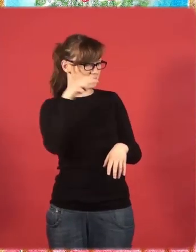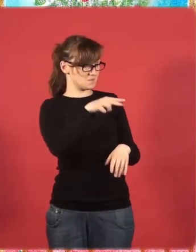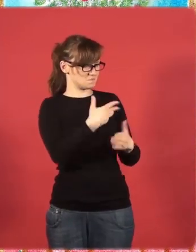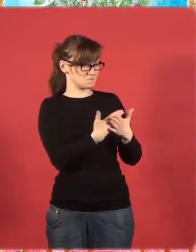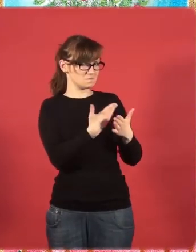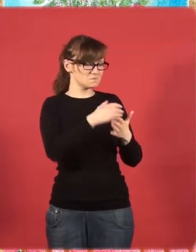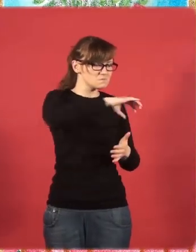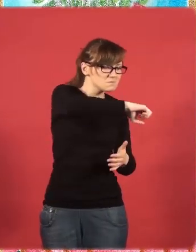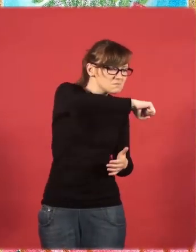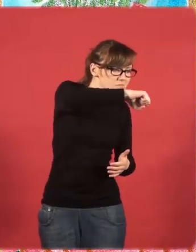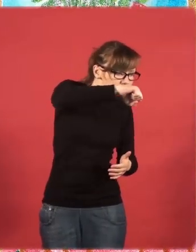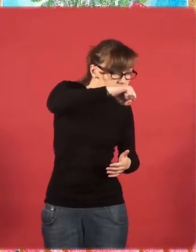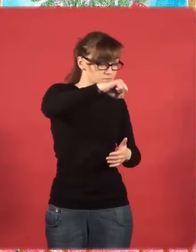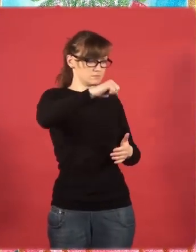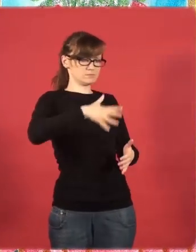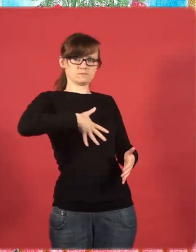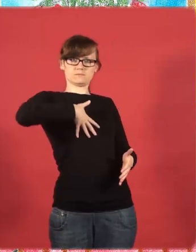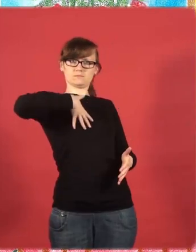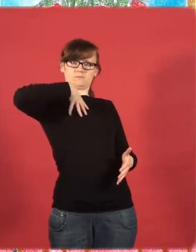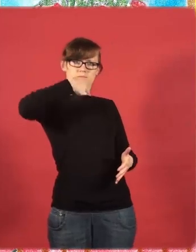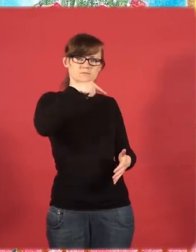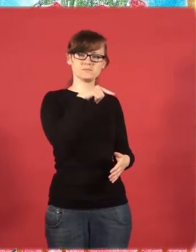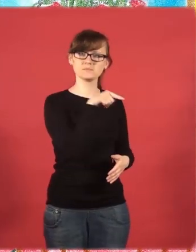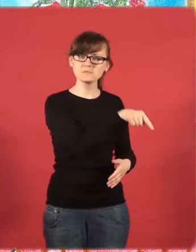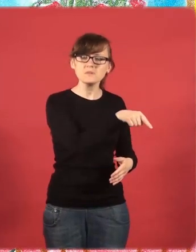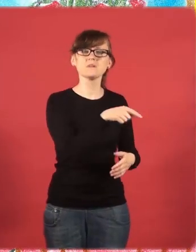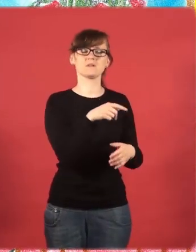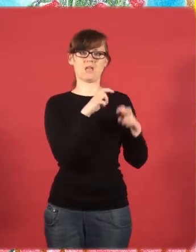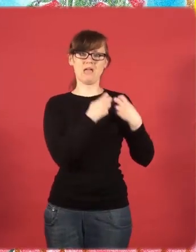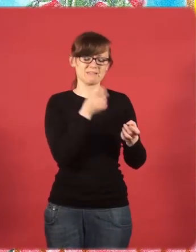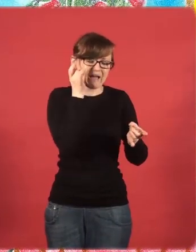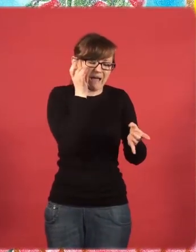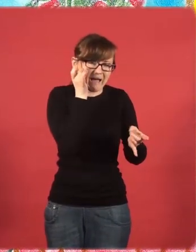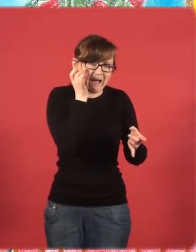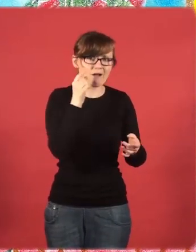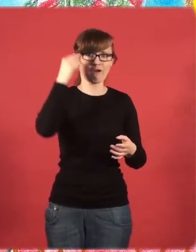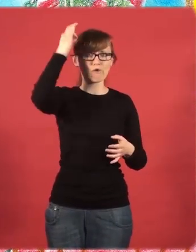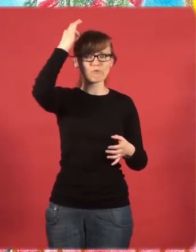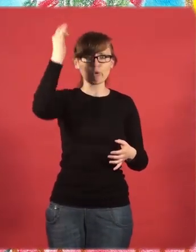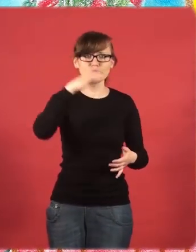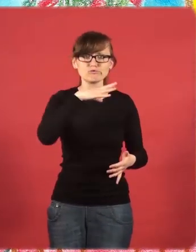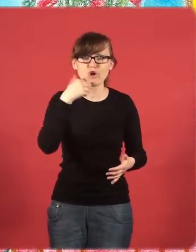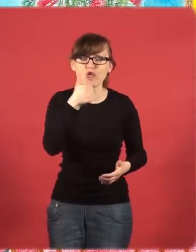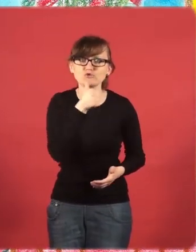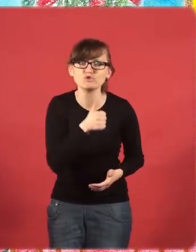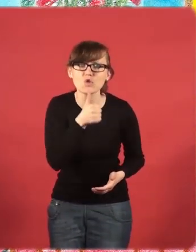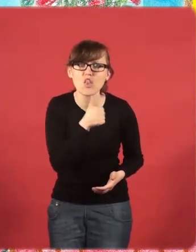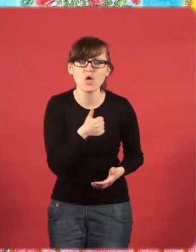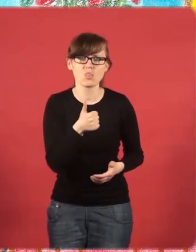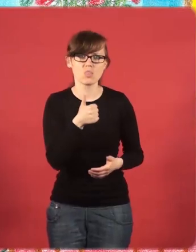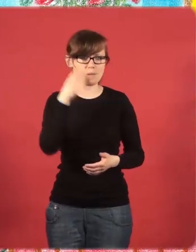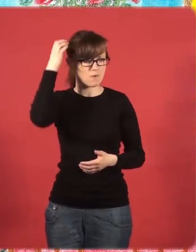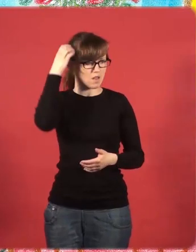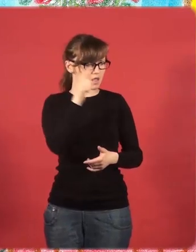Oświadczyła, że jest na samym dnie rozpaczy i że nigdy już nie wyjdzie z pokoju. Maryla kazała jej natychmiast wstać. Ania podniosła się posłusznie z łóżka. Wtedy Maryla zauważyła, że włosy dziewczynki mają zielony kolor.